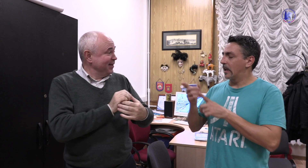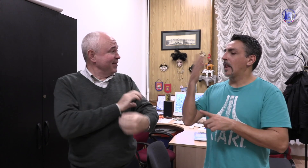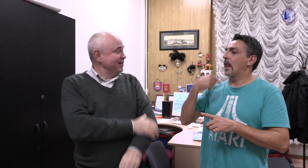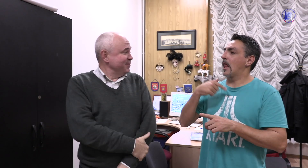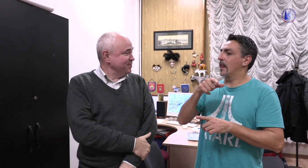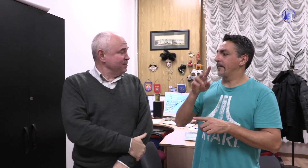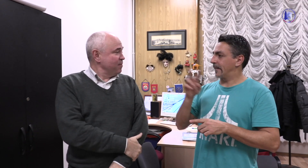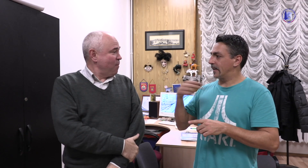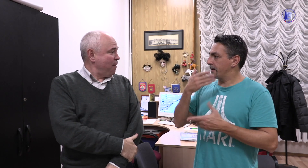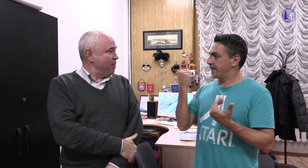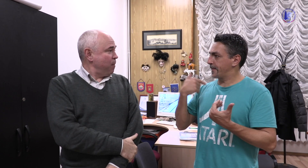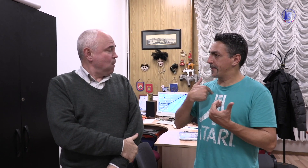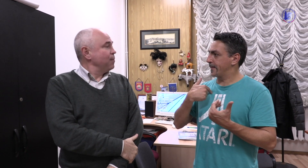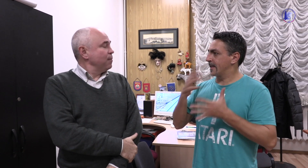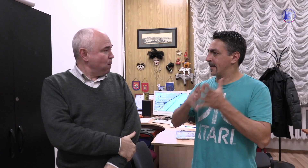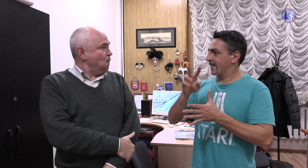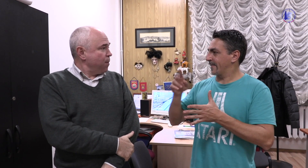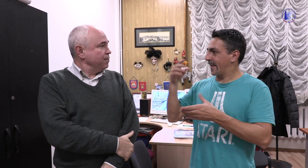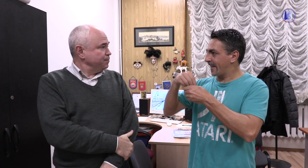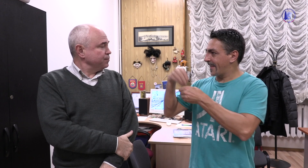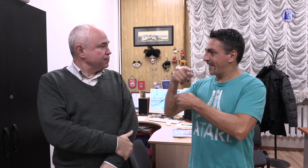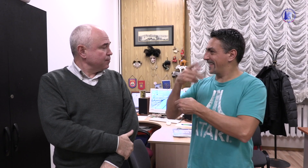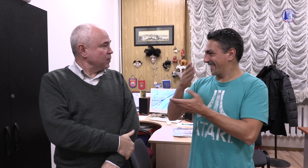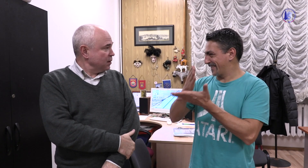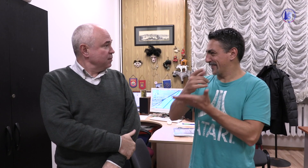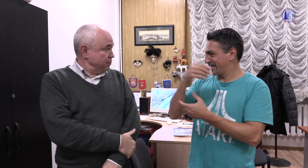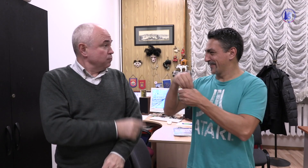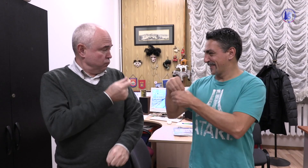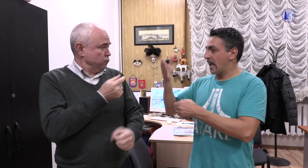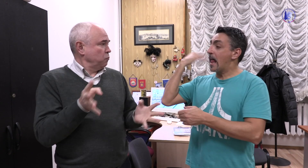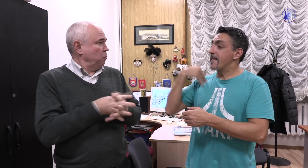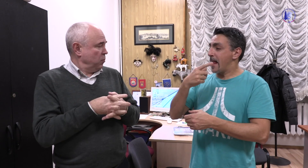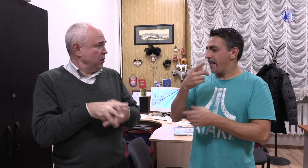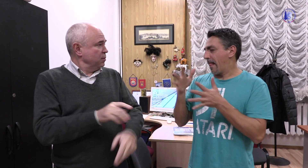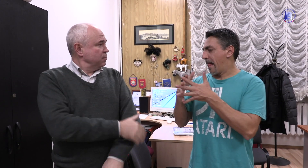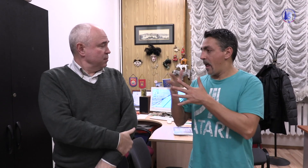И ещё… Раньше не было VV («визуал вернакуляр») – а сейчас вы видели. Да, микс VV и жестов.